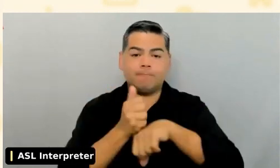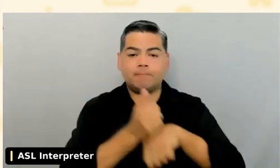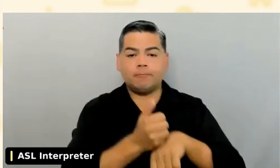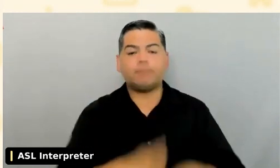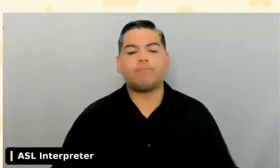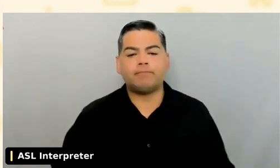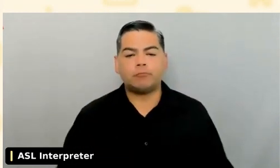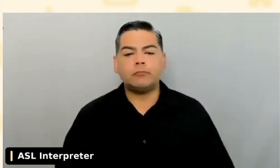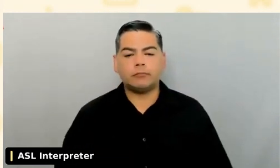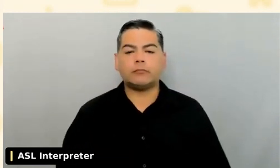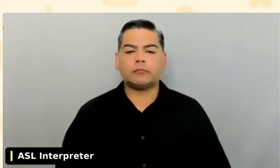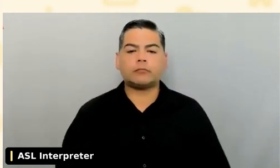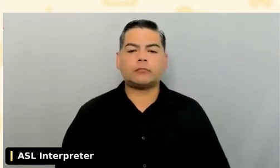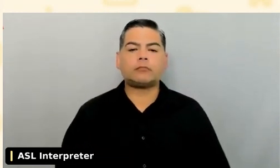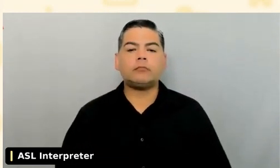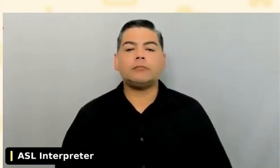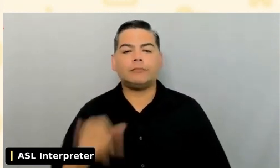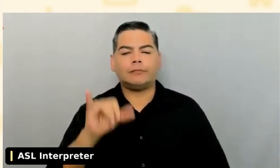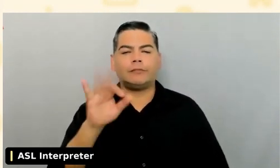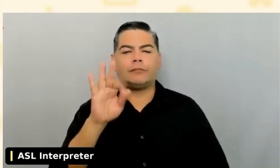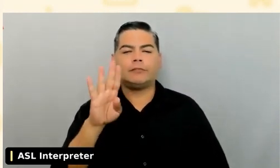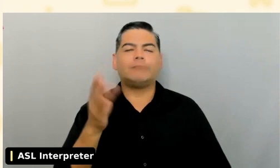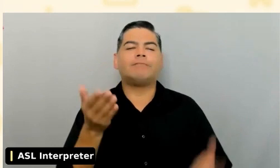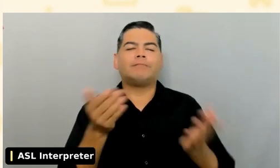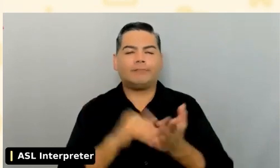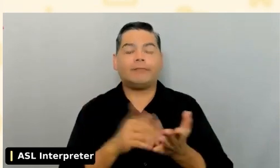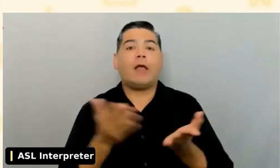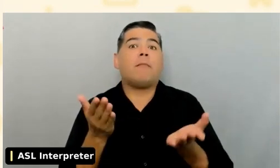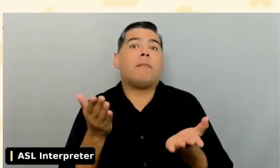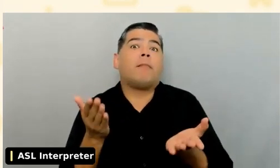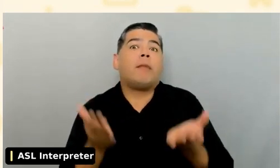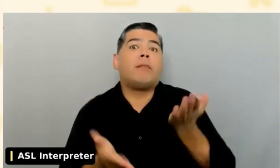Y como Facebook, de nuevo, dice, podría ser. Nunca dice definitivamente que lo es.